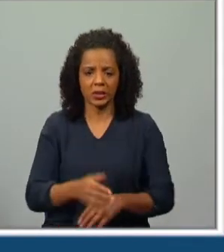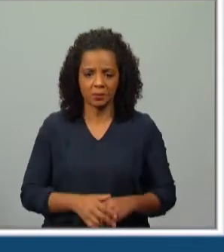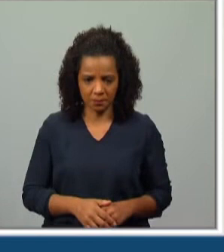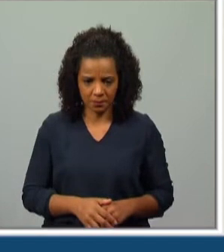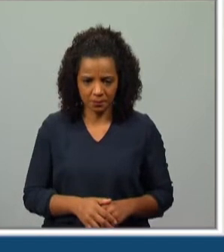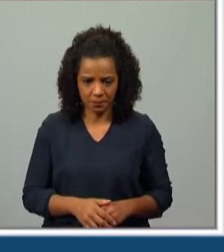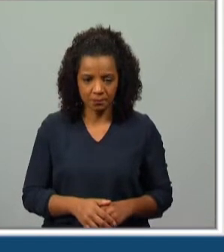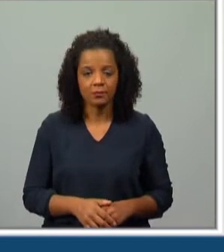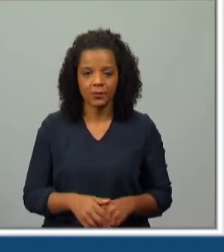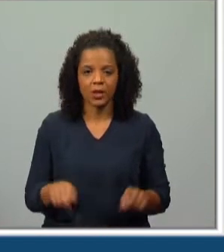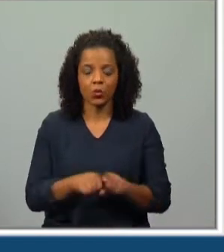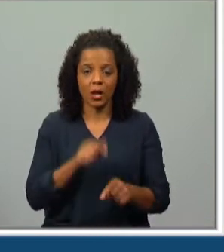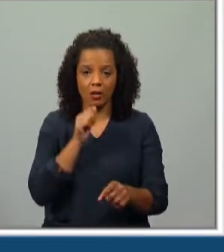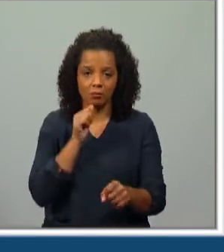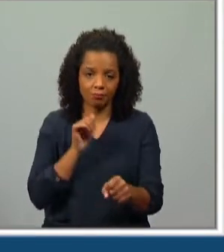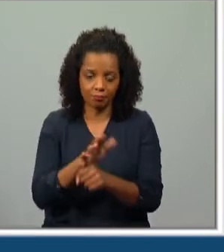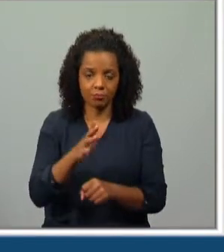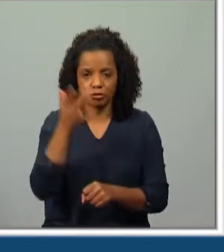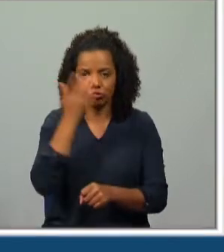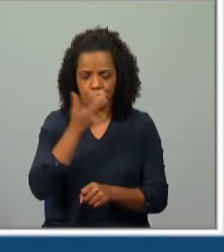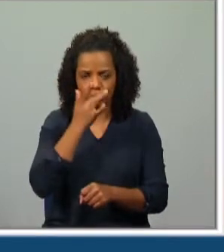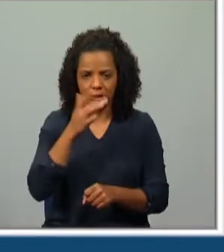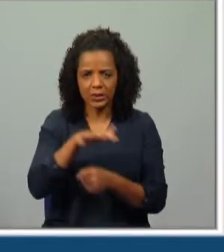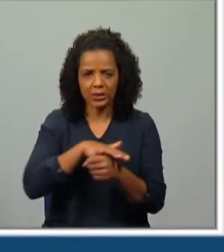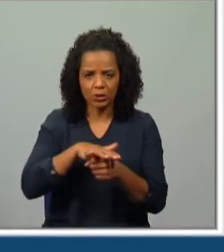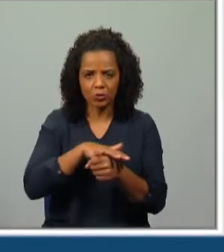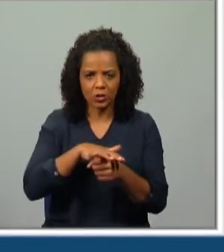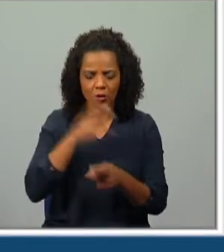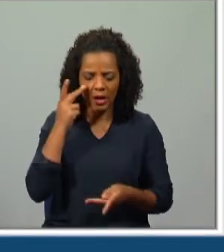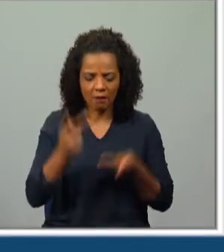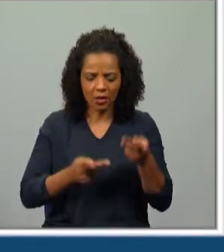apanhada pela maré Negra avaliar a situação com clareza ela não tem ilusões 被黑潮捕獲以評估情況顯然她沒有幻想